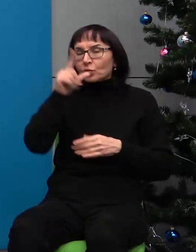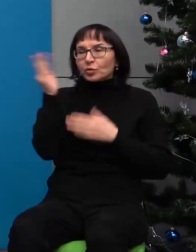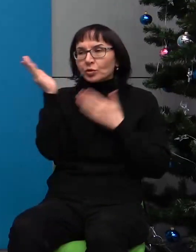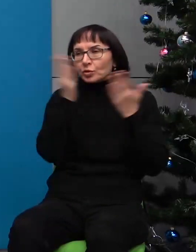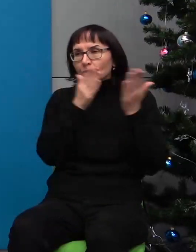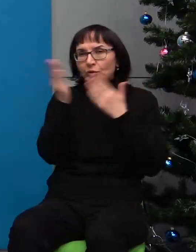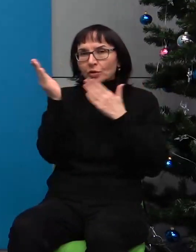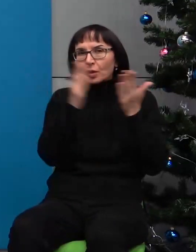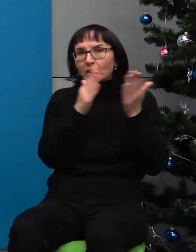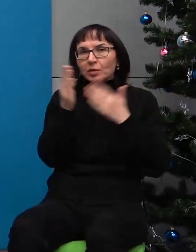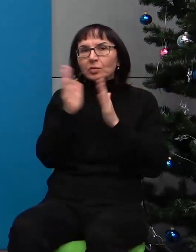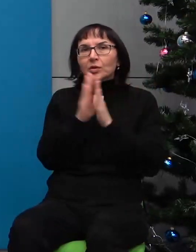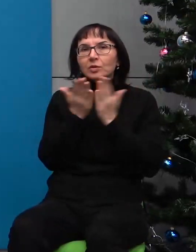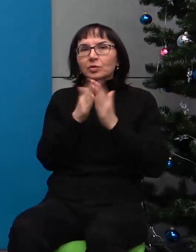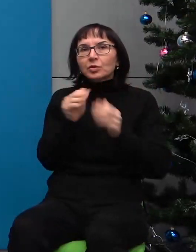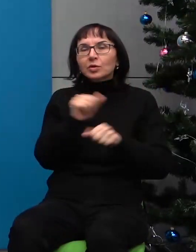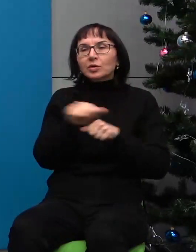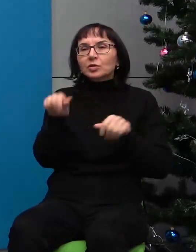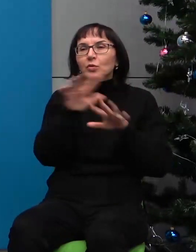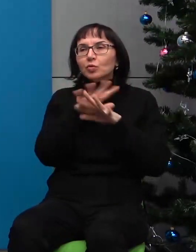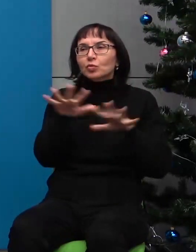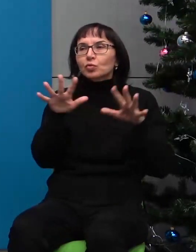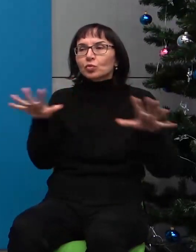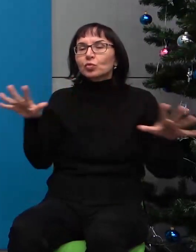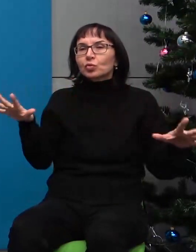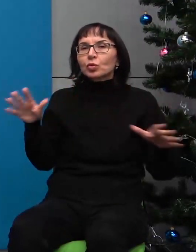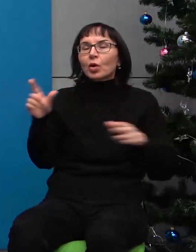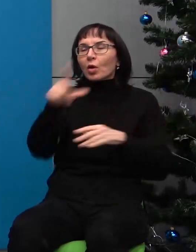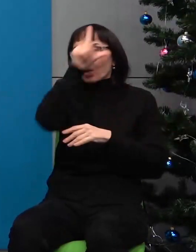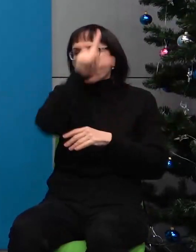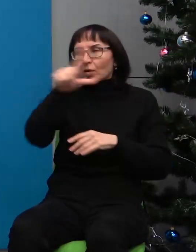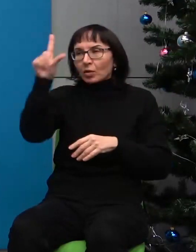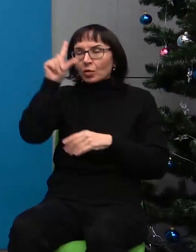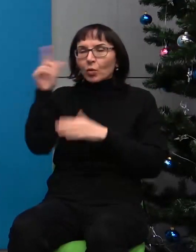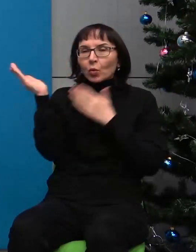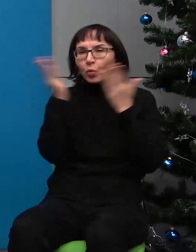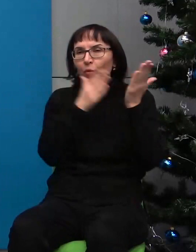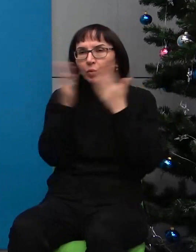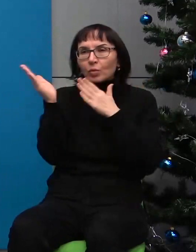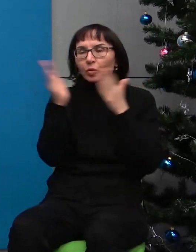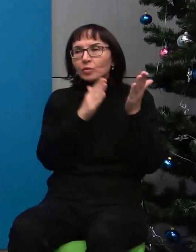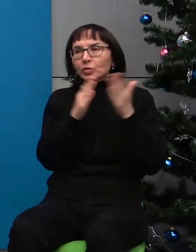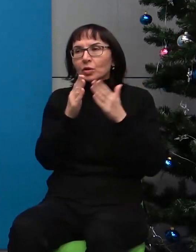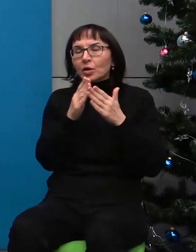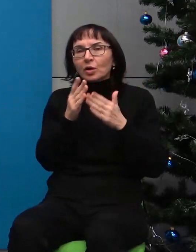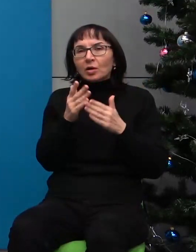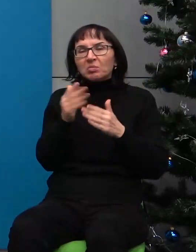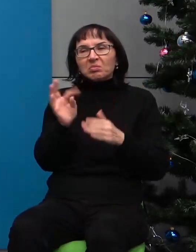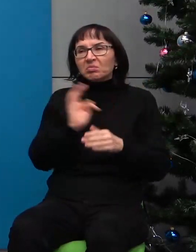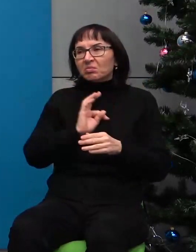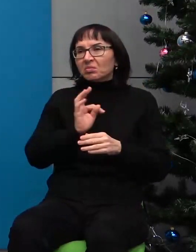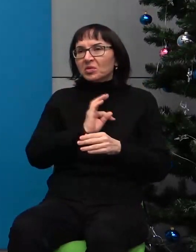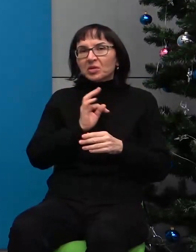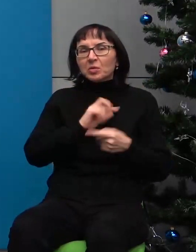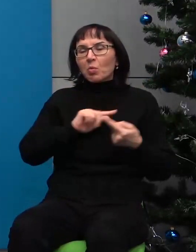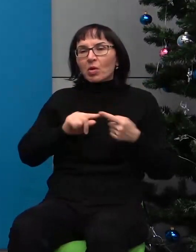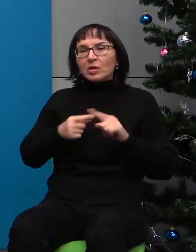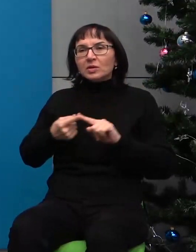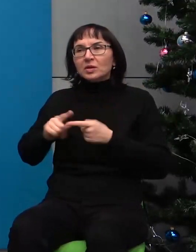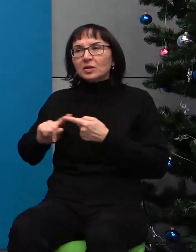W sensie ich jest bardzo dużo, takich czytelników. Ale pomyślałem, że to nie jest moja stylistyka. W tej powieści obyczajowej